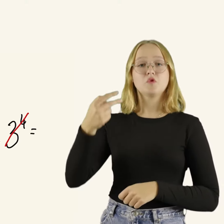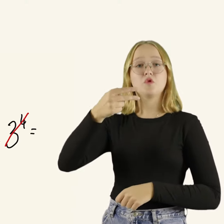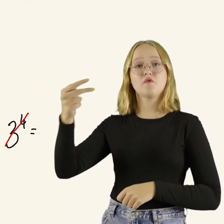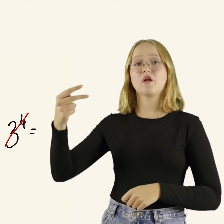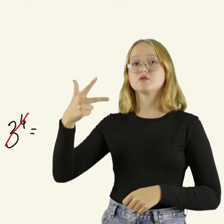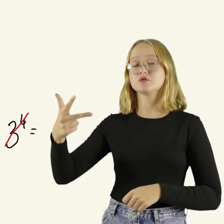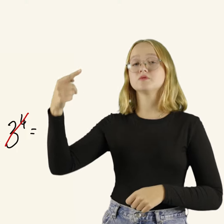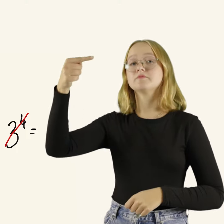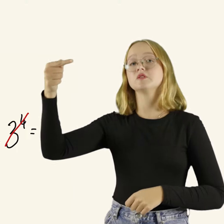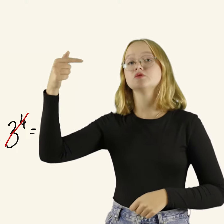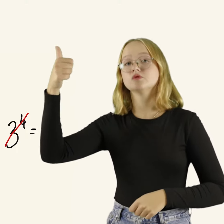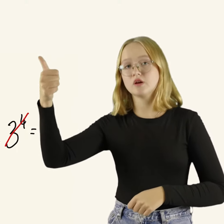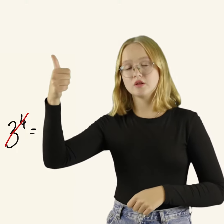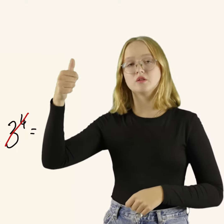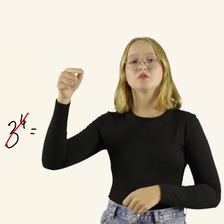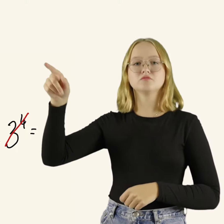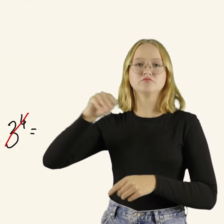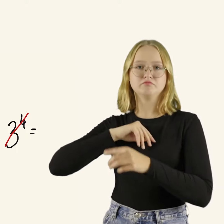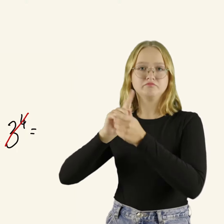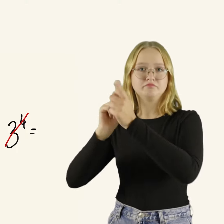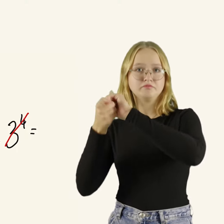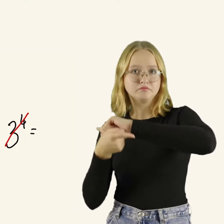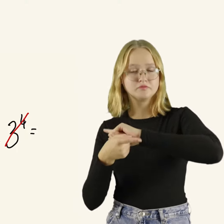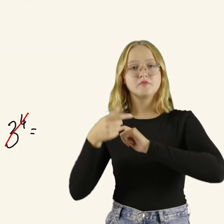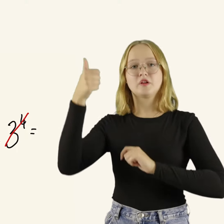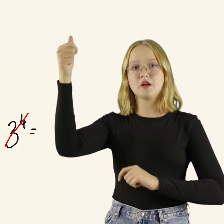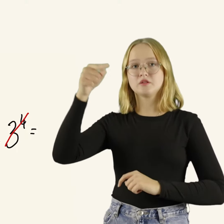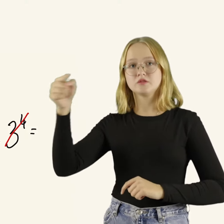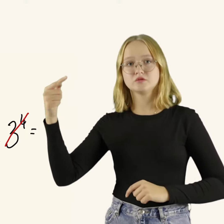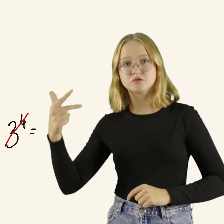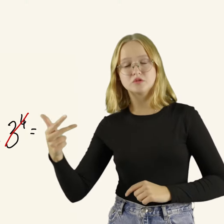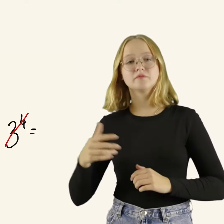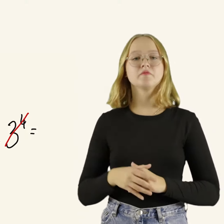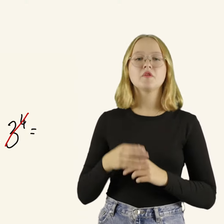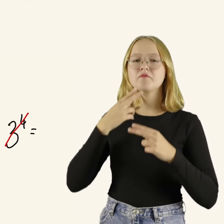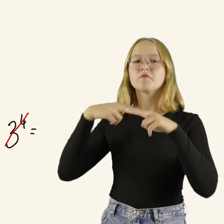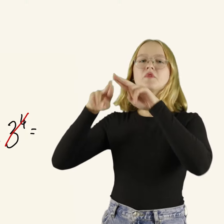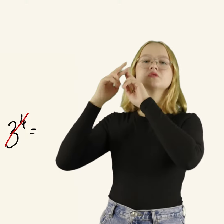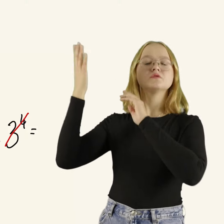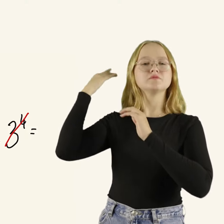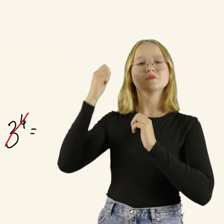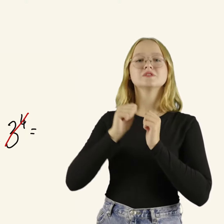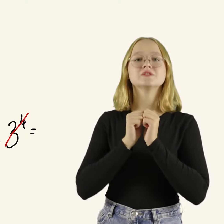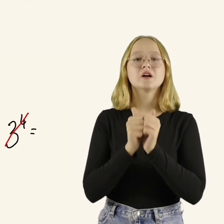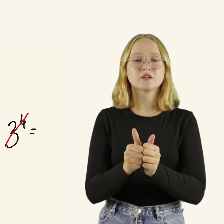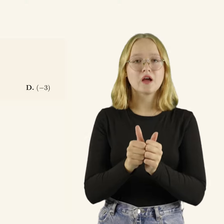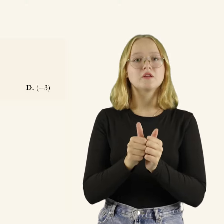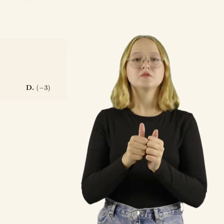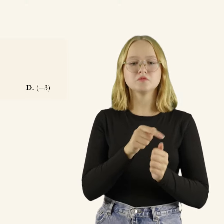Otrzymujemy wynik 3 do -1, a to jest równe ⅓. Wracamy do treści zadania i sprawdzamy odpowiedzi.